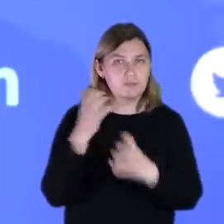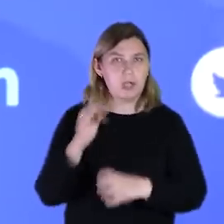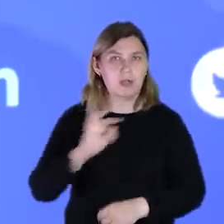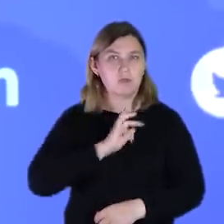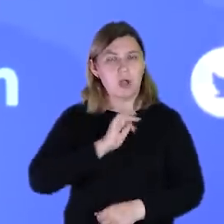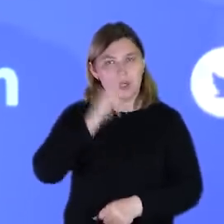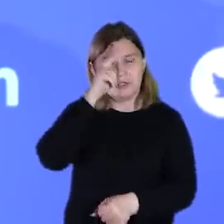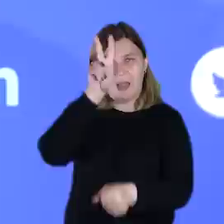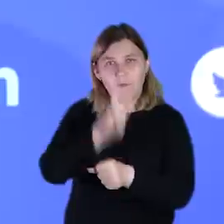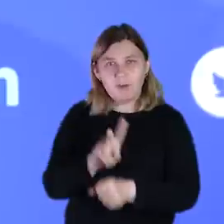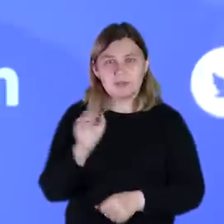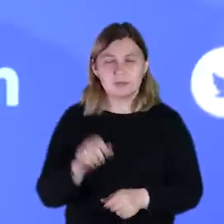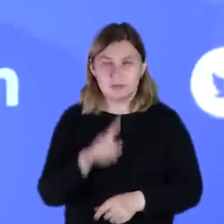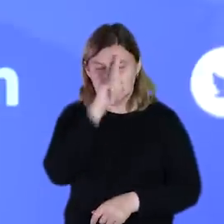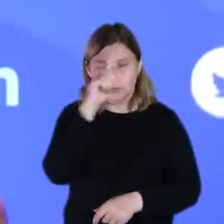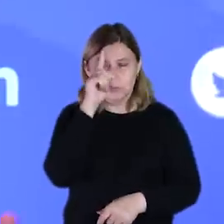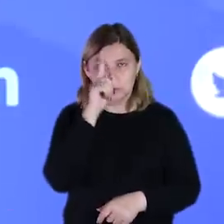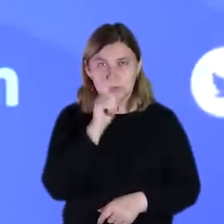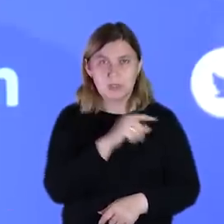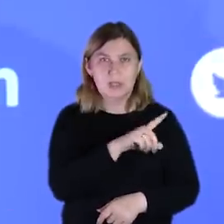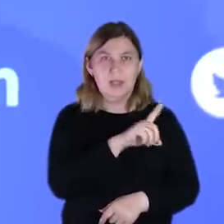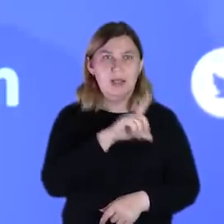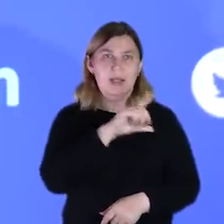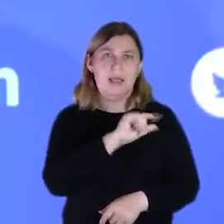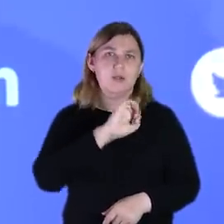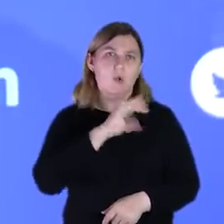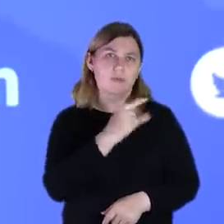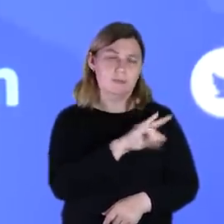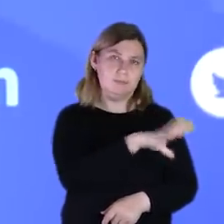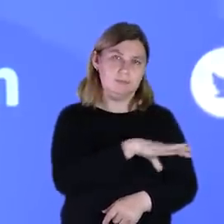swoich zaufanych ludzi z legionów, można powiedzieć, i na nich się